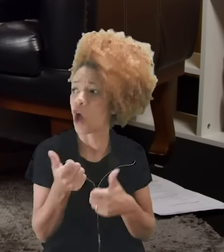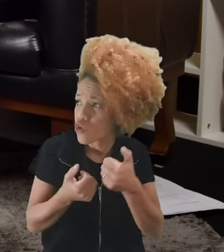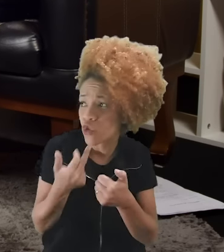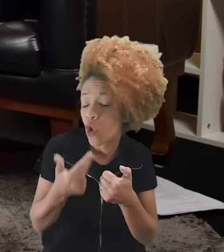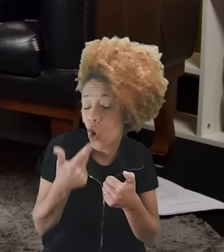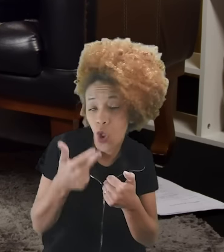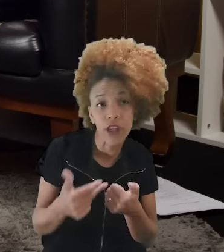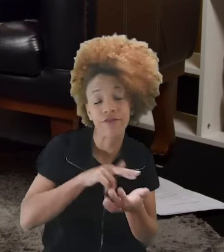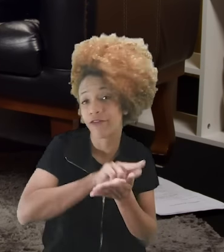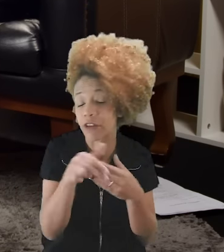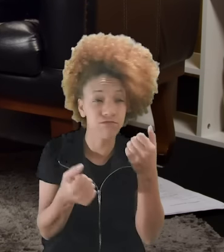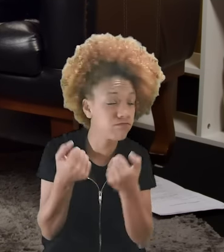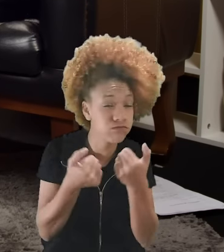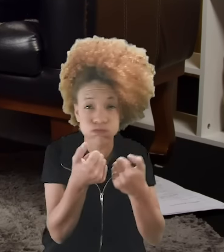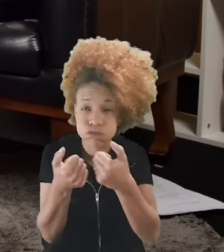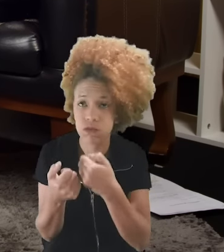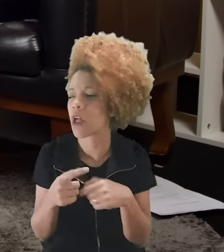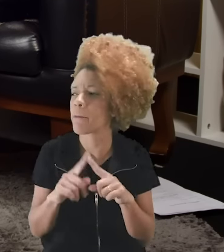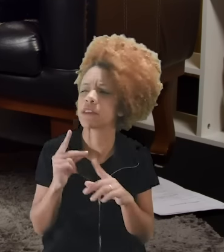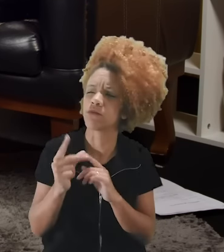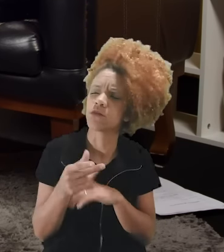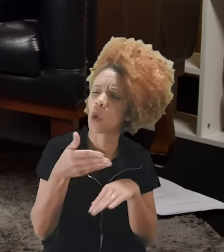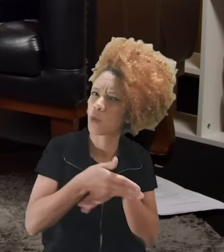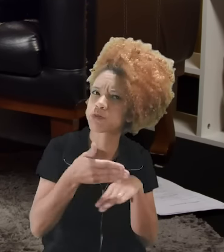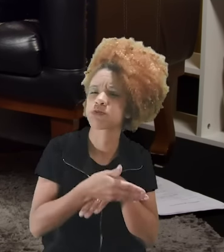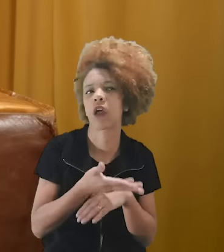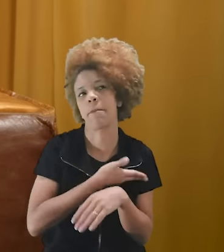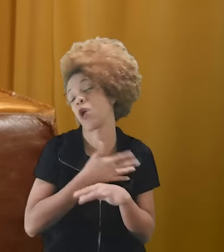jogo muito colorido muitas ações ao mesmo tempo mas eu fui fiquei um bom tempo lá mas meus amigos